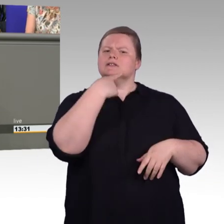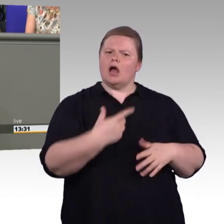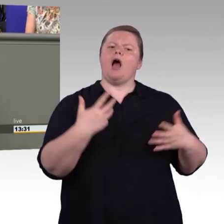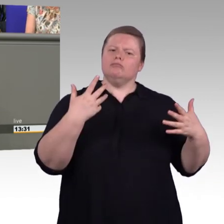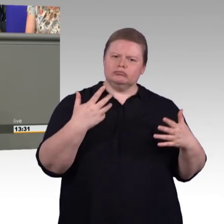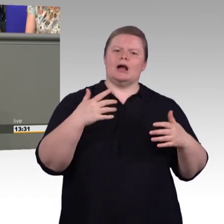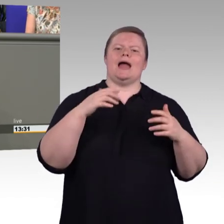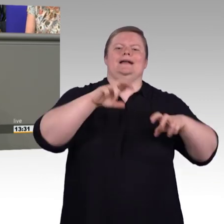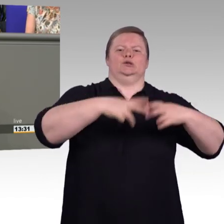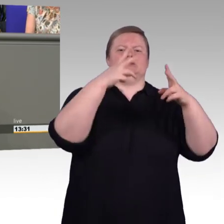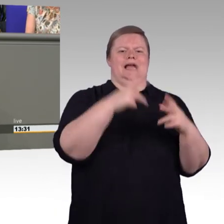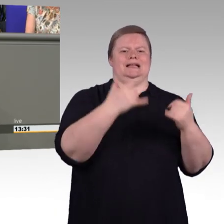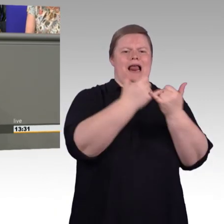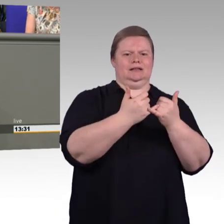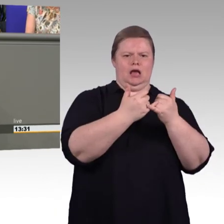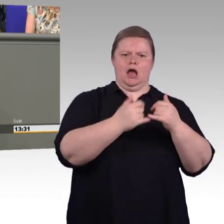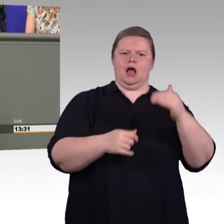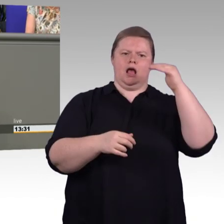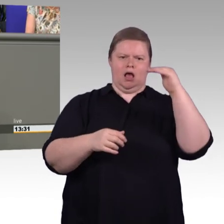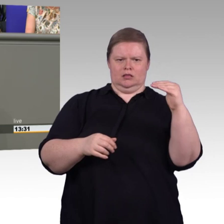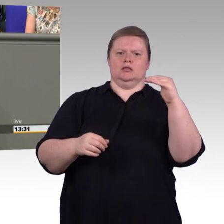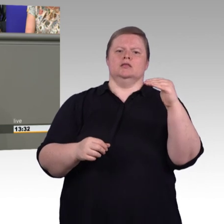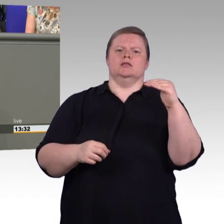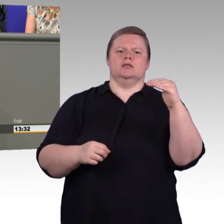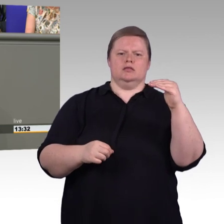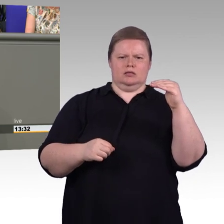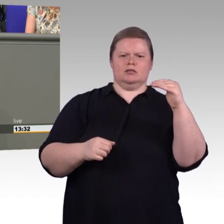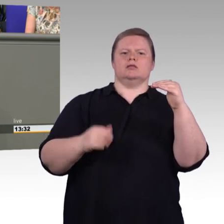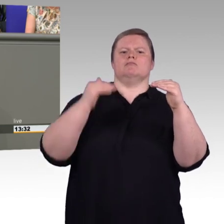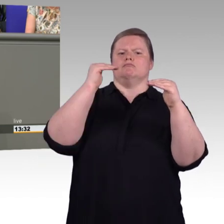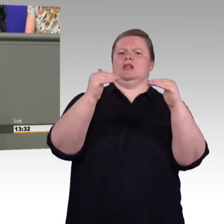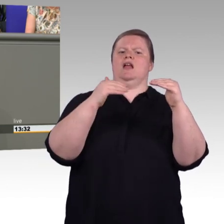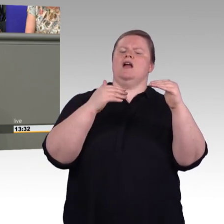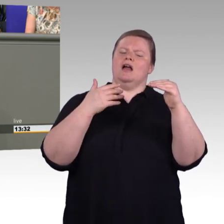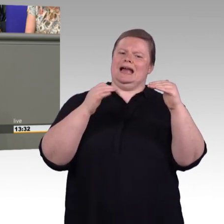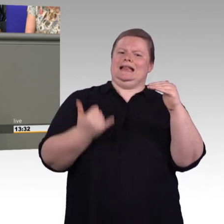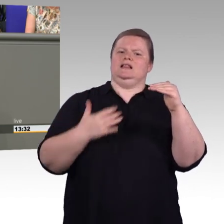Das ist natürlich etwas, das kann man machen, nur ist das ja nicht neu. Die Rechtsprechung des Bundesverfassungsgerichts